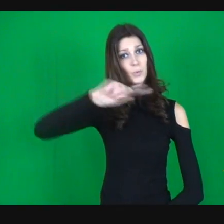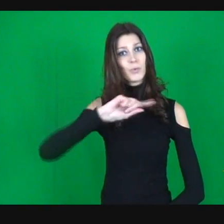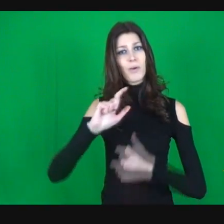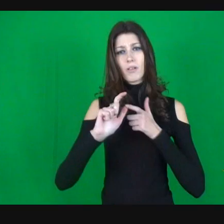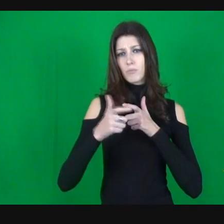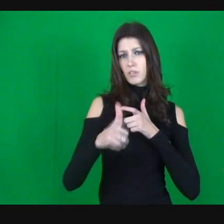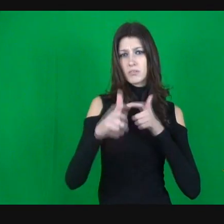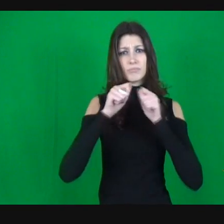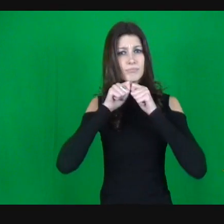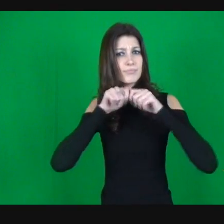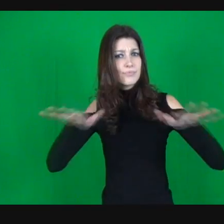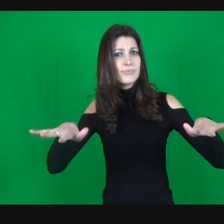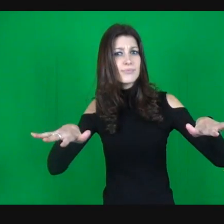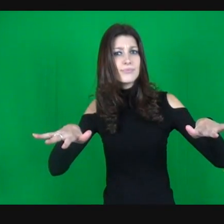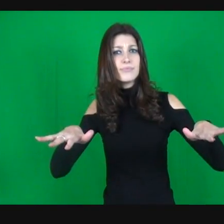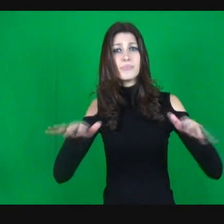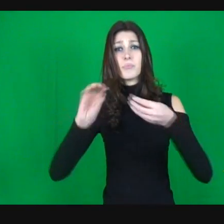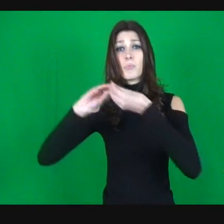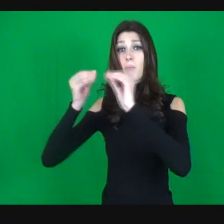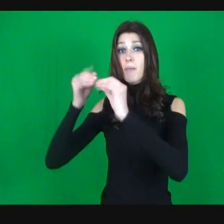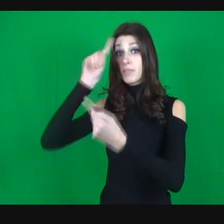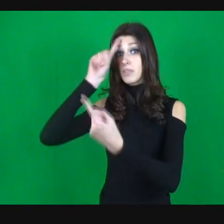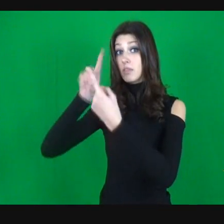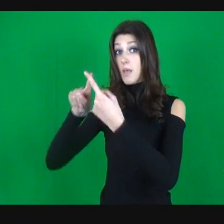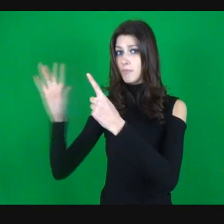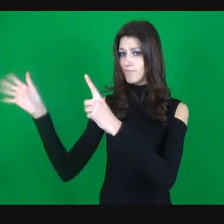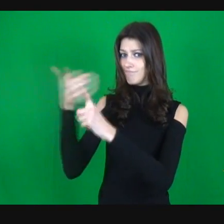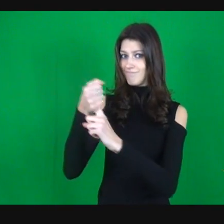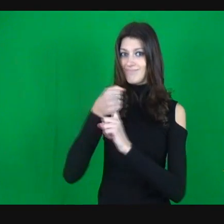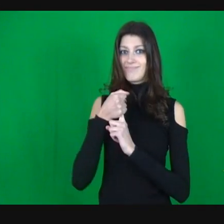faites-vous l’écho de cette démarche et emparez-vous de ce sujet car en France,